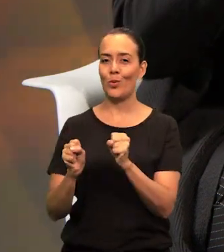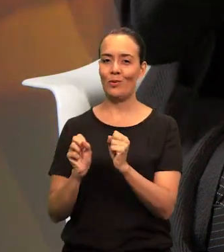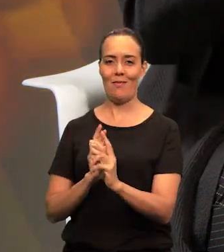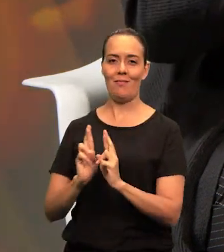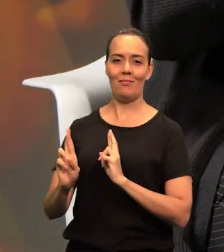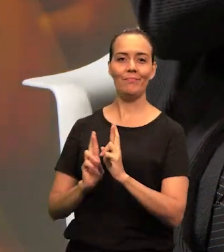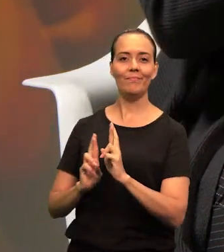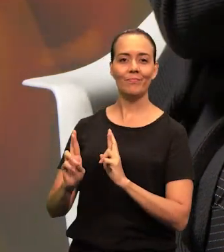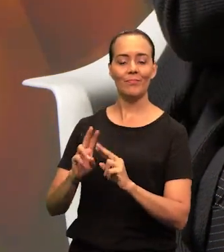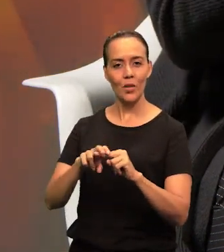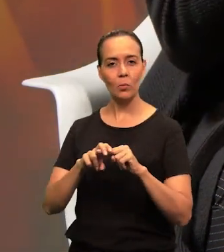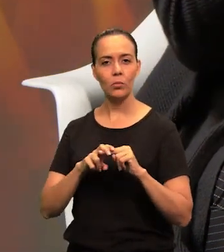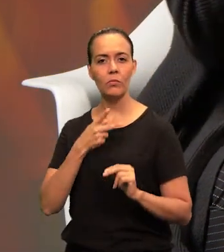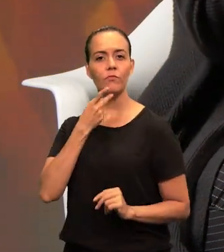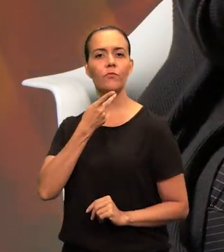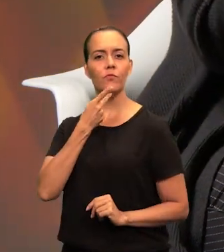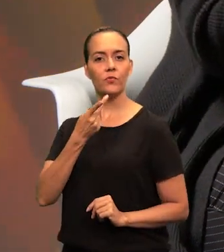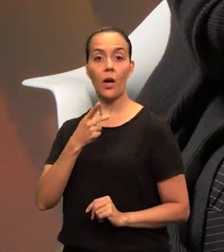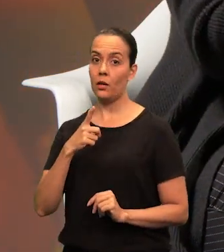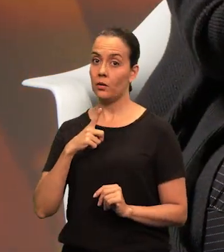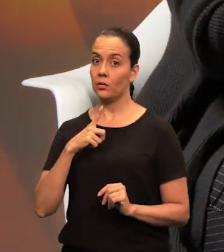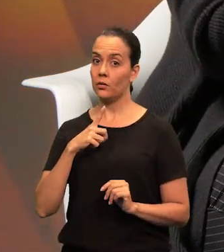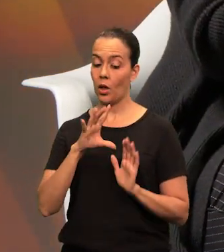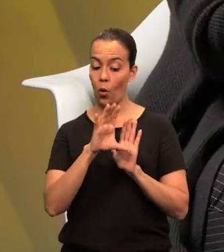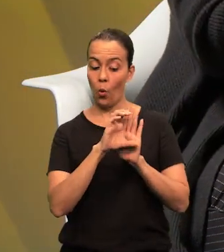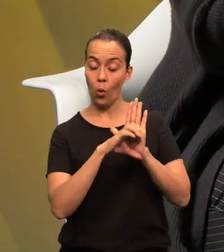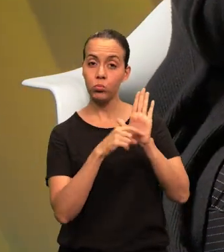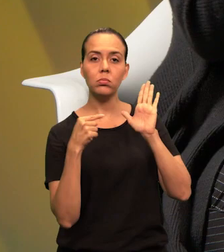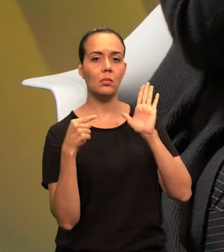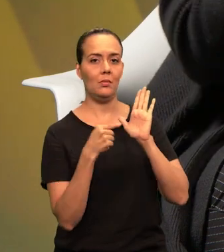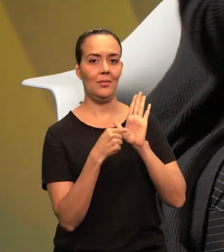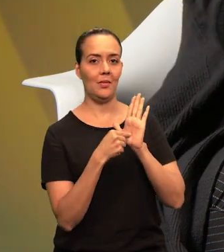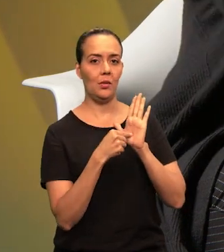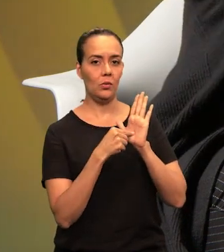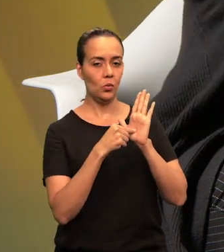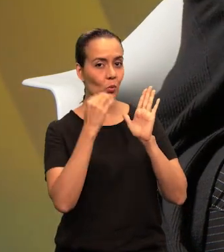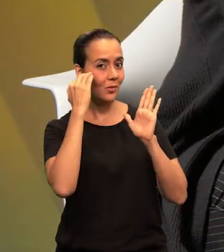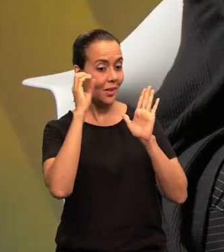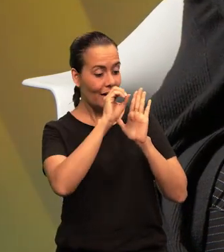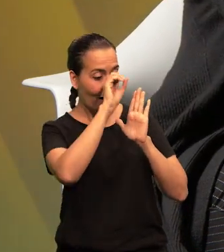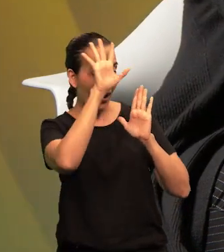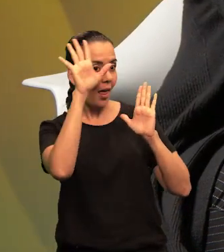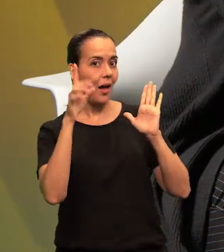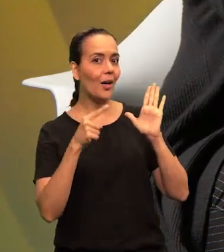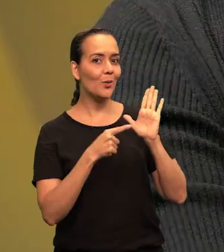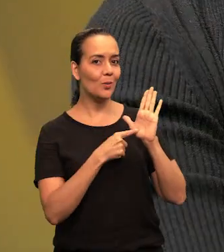Por isso, quando a gente fala, a gente conceitua e a gente não tendo clareza desses conceitos,